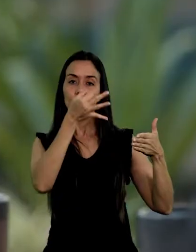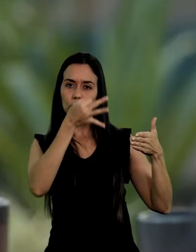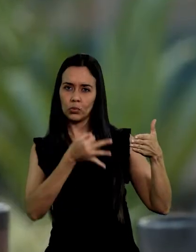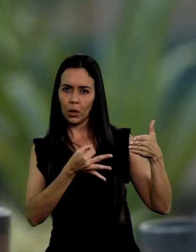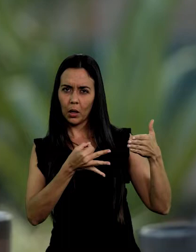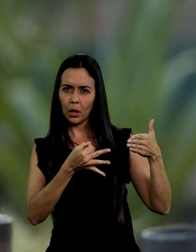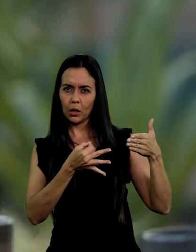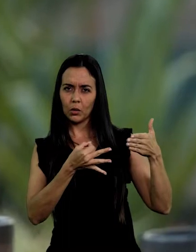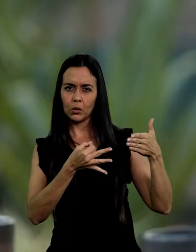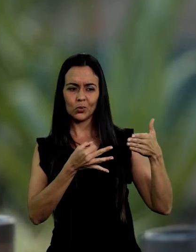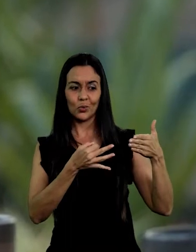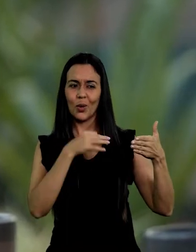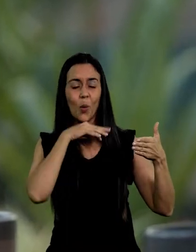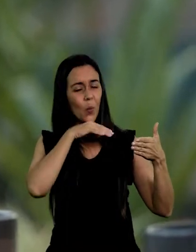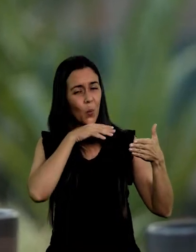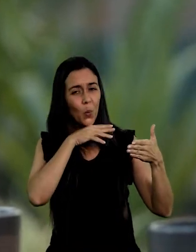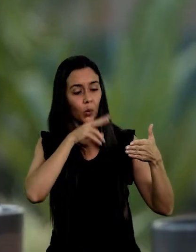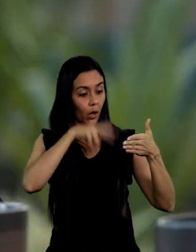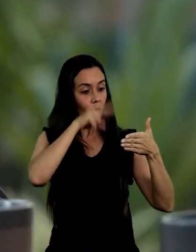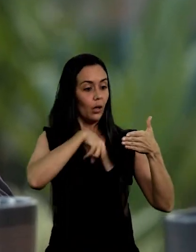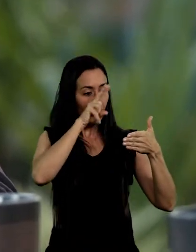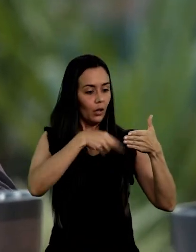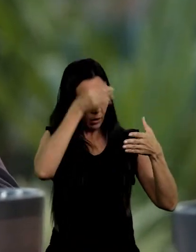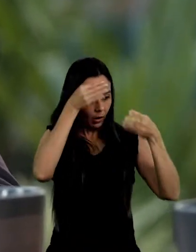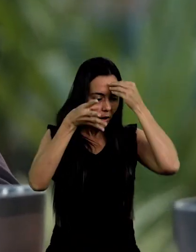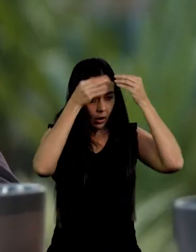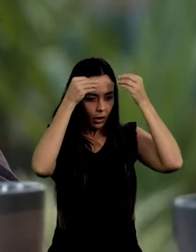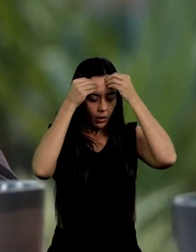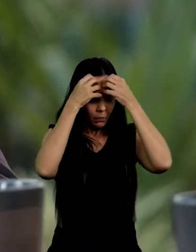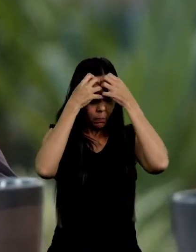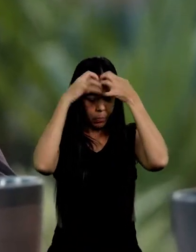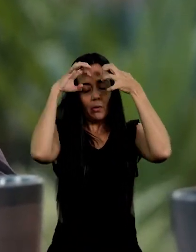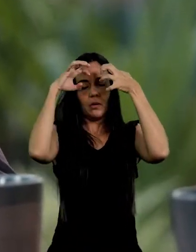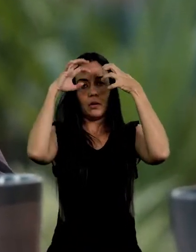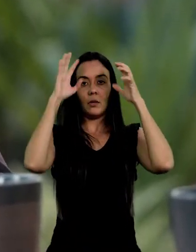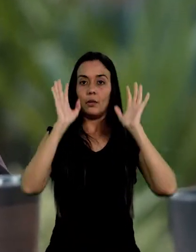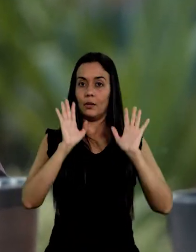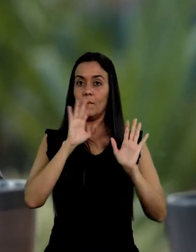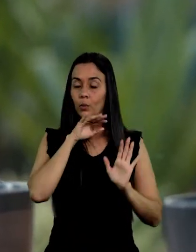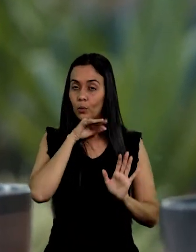porque faz mal, faz muito mal. Acho que hoje, assim, menos, mas